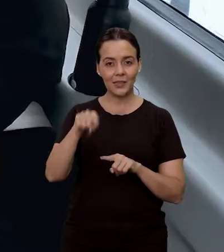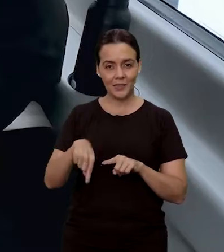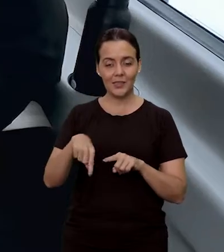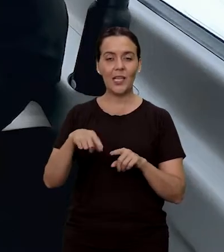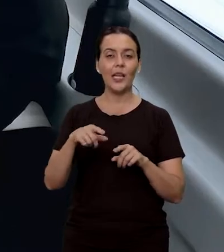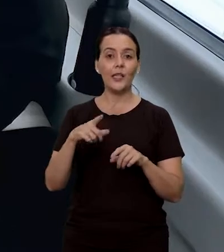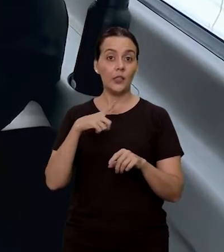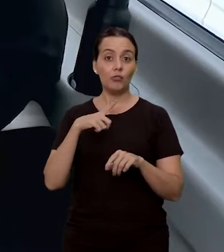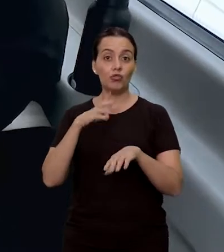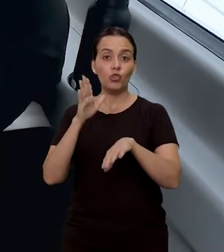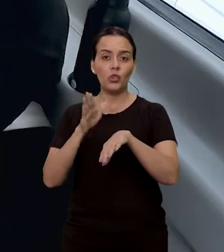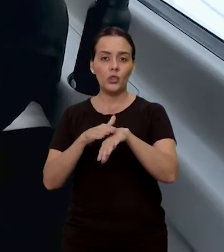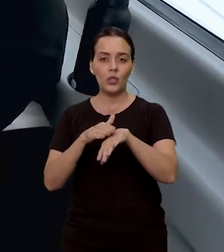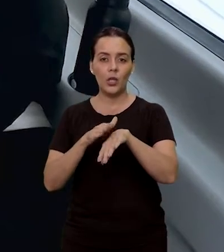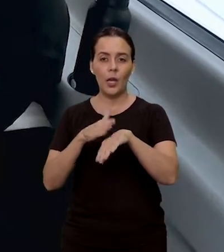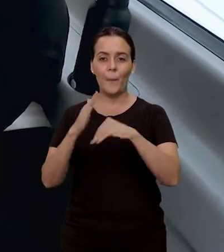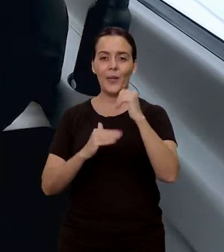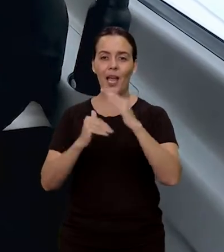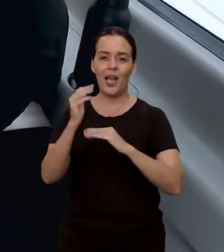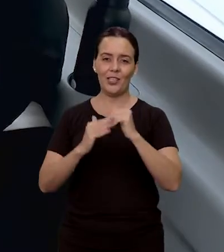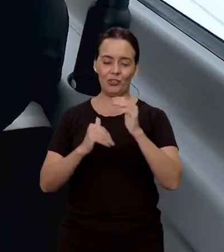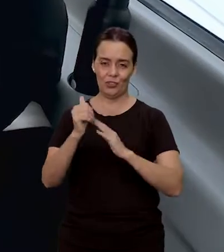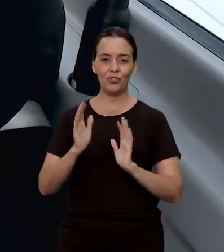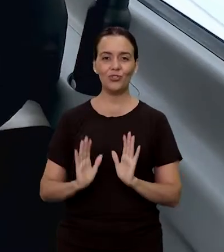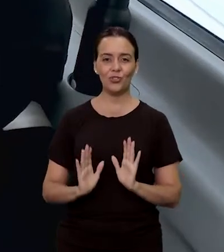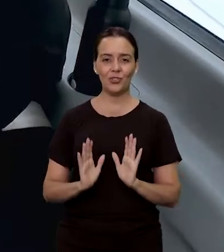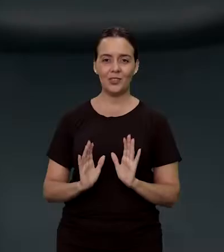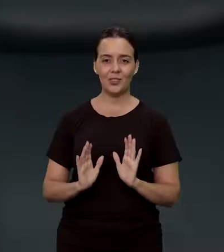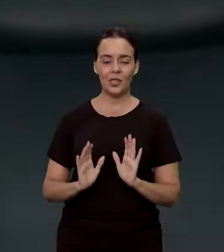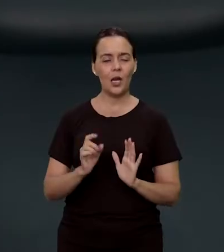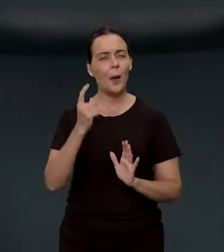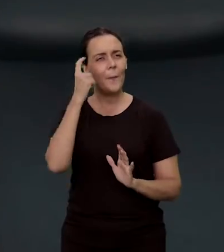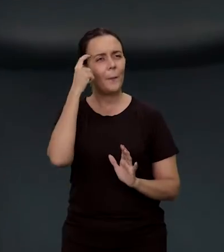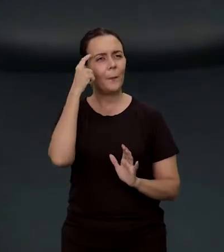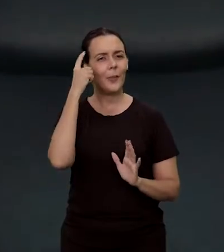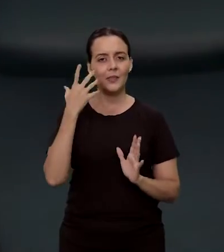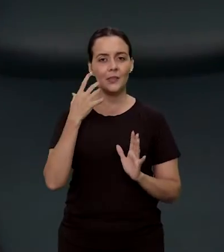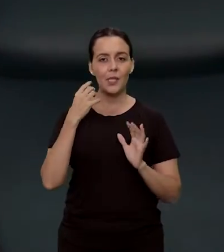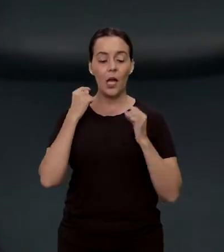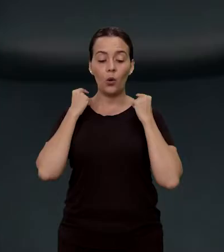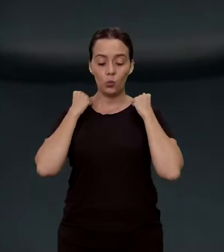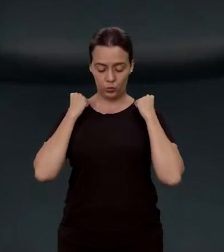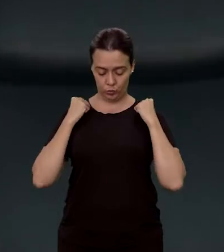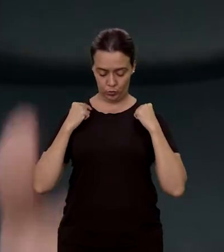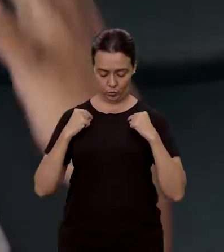mas às vezes tinha uma função, uma função ritualística. Só a gente pensar os cocares,